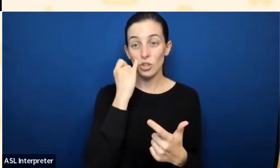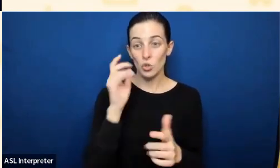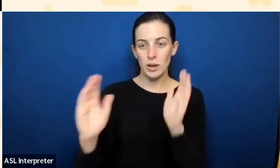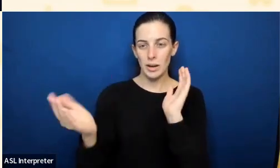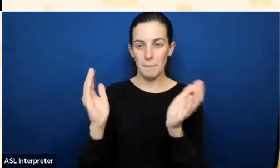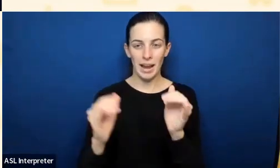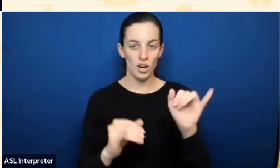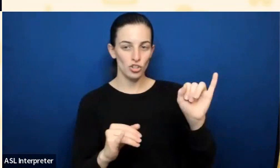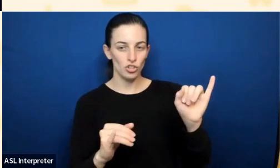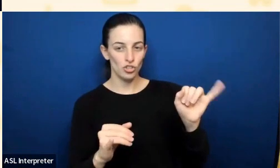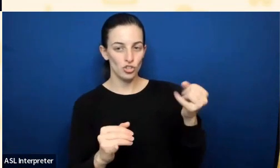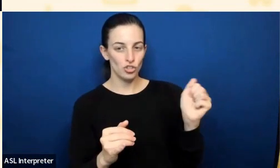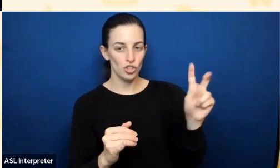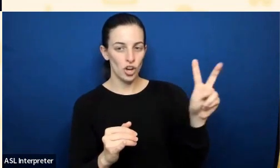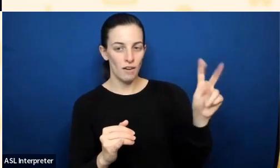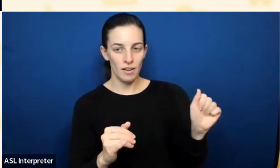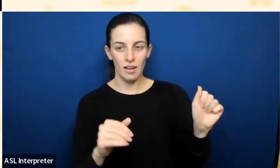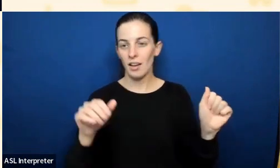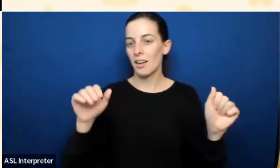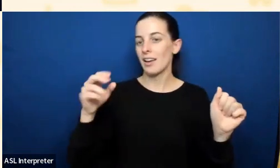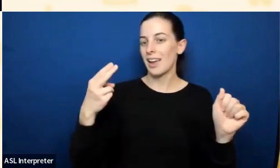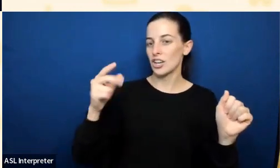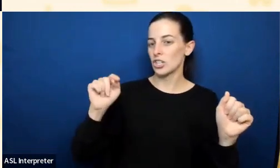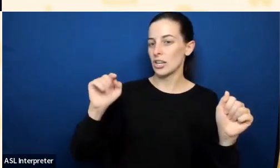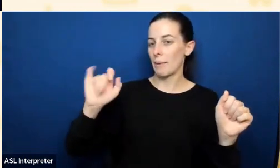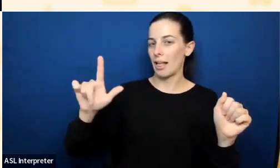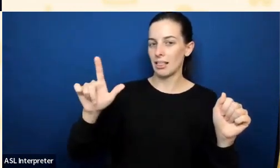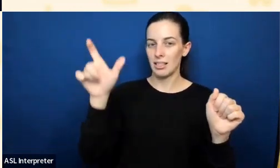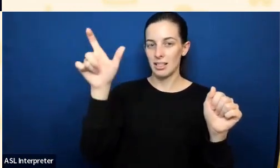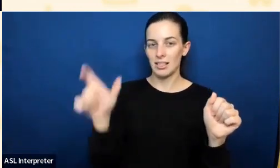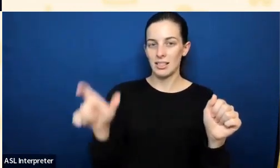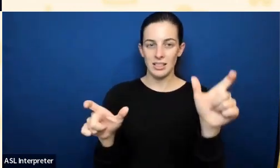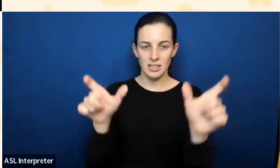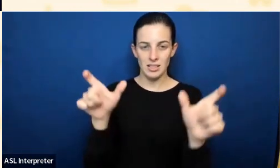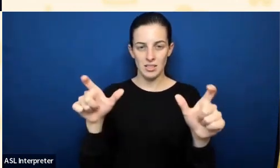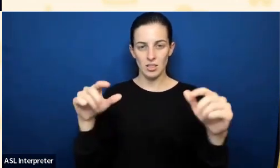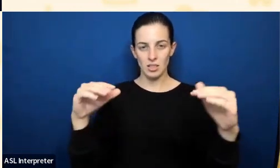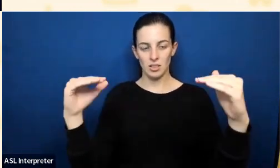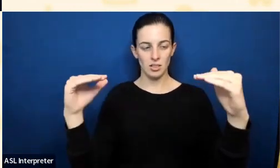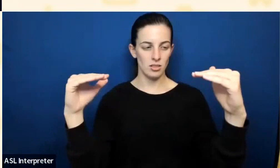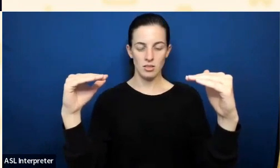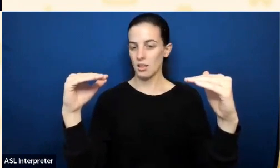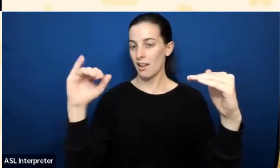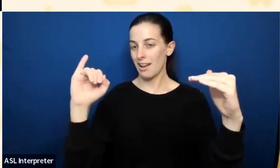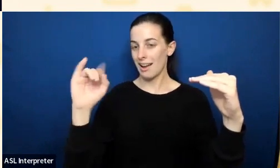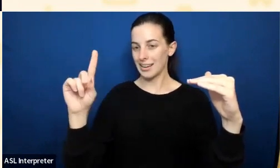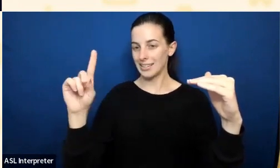ese será este botón de alternancia. El ID del botón con controles de animación, eso es lo que vamos a obtener, ese estado de ese botón.